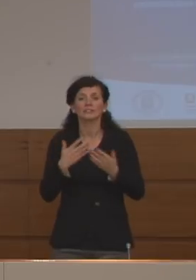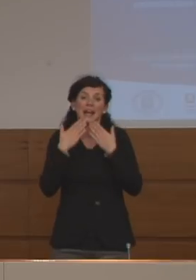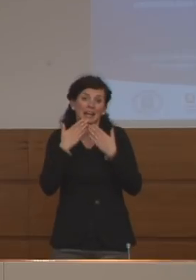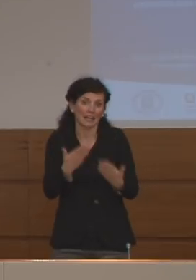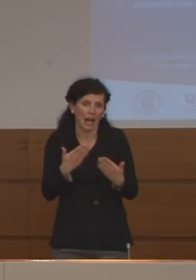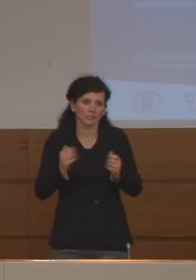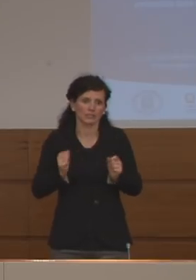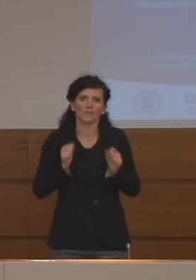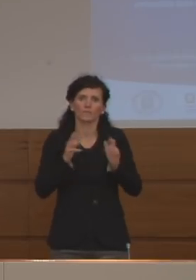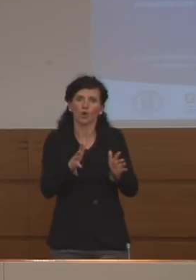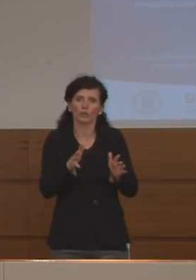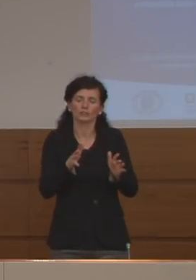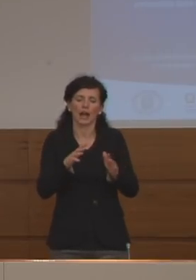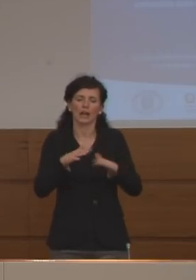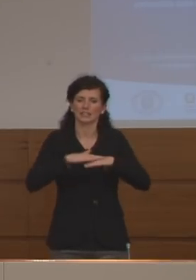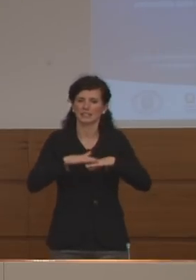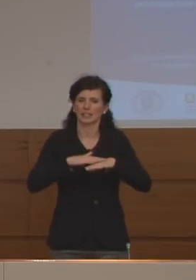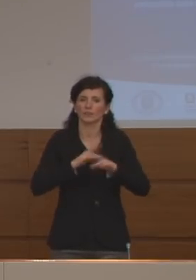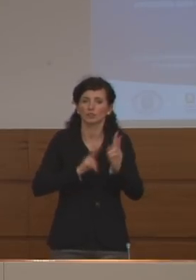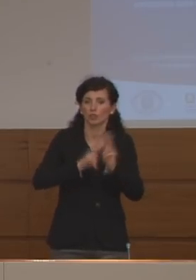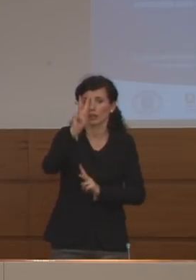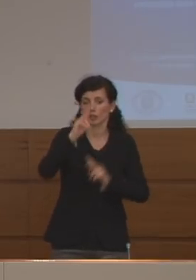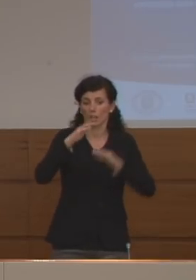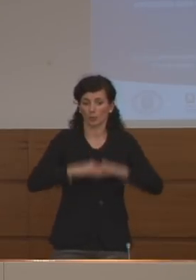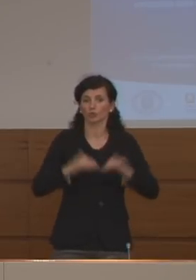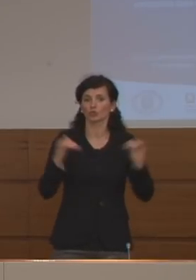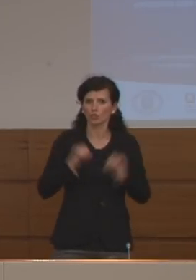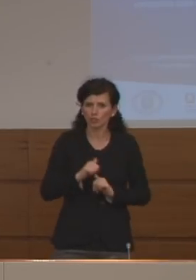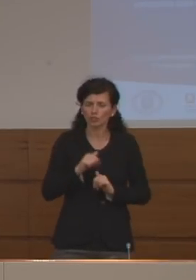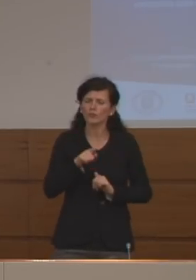Servizio Nazionale della Protezione Civile, sono impegnati in tutta una serie